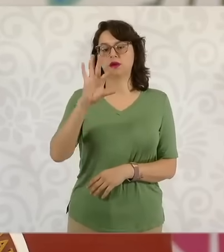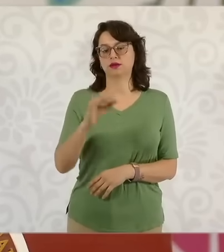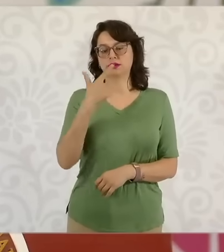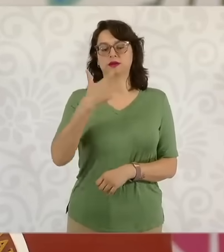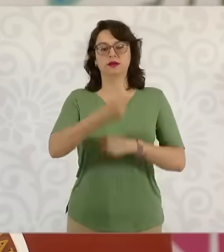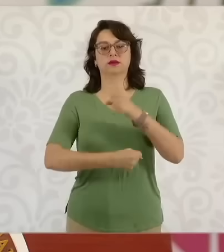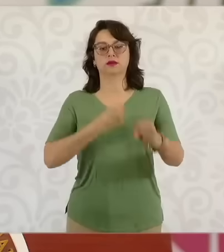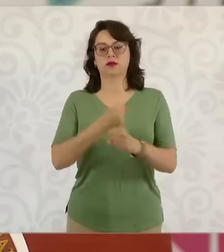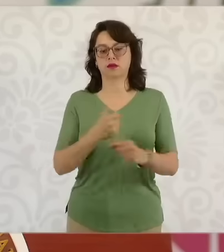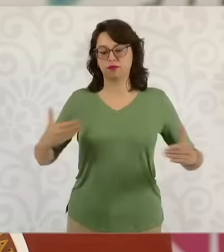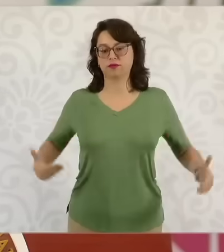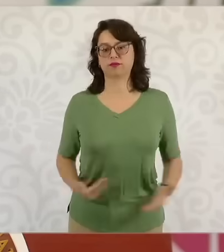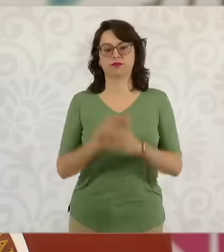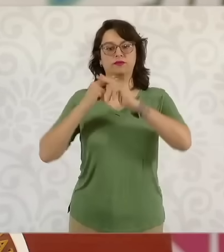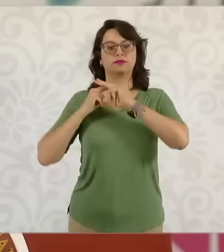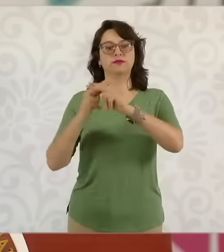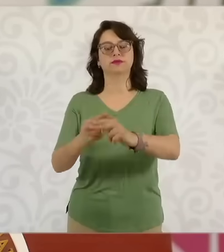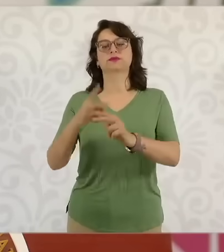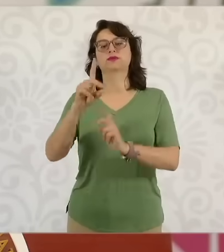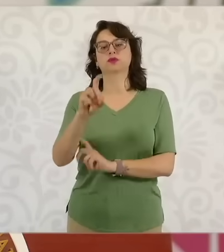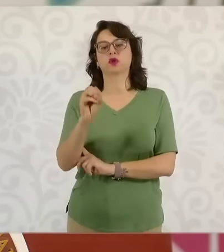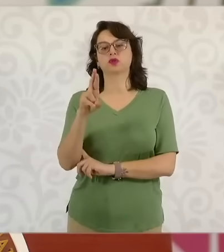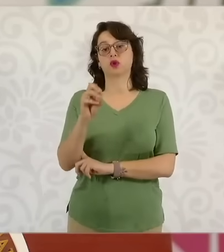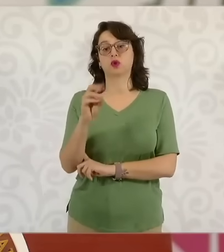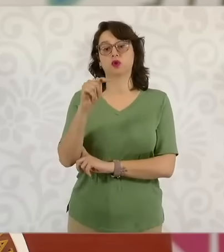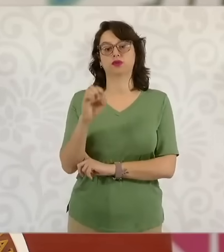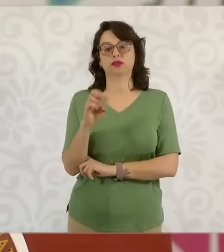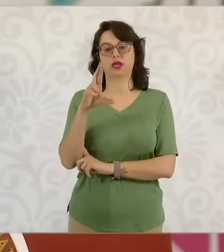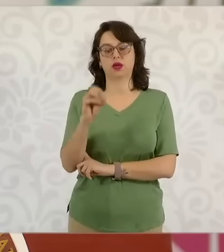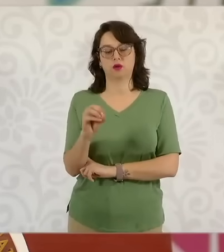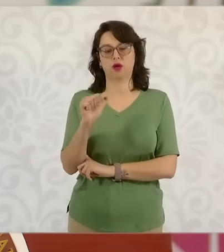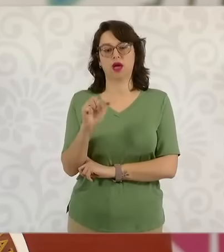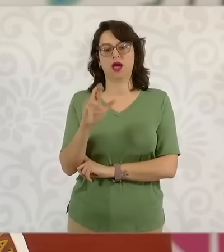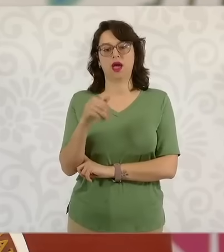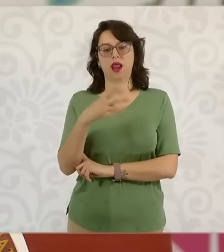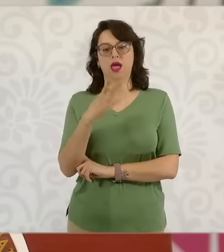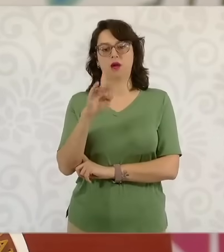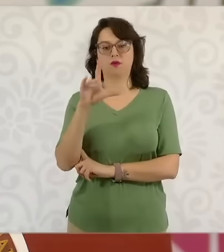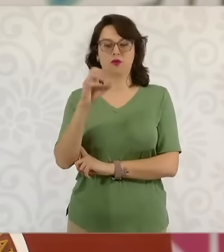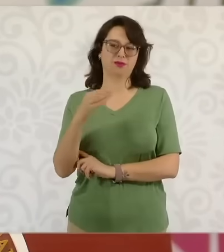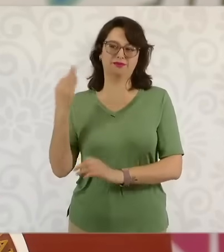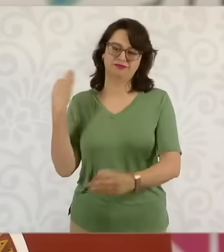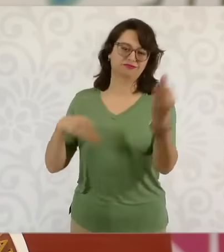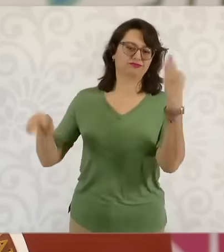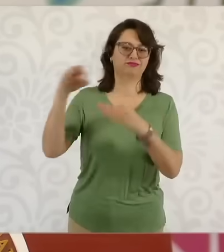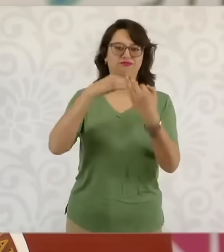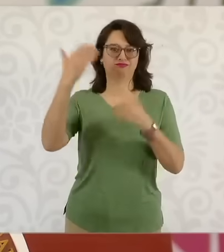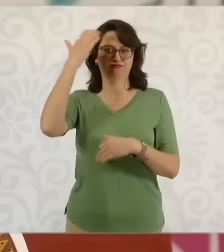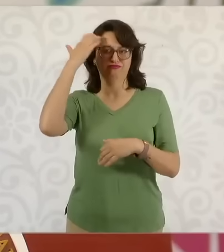del nacimiento de Doroteo Arango Arámbula mejor conocido por todos y todas como Francisco Villa